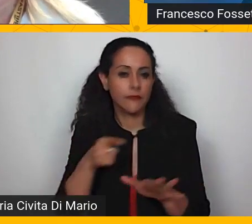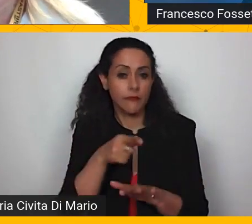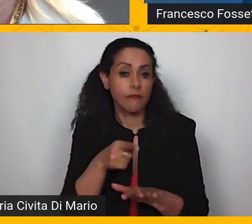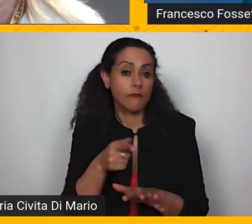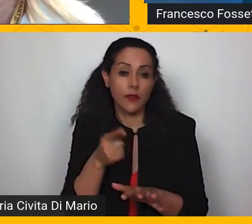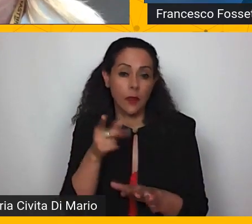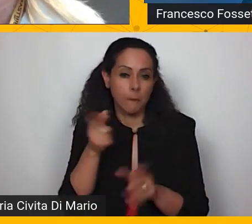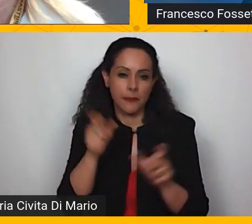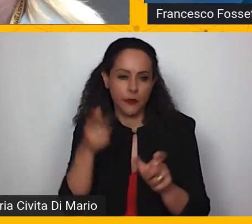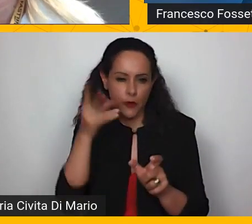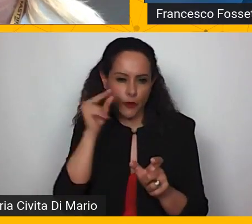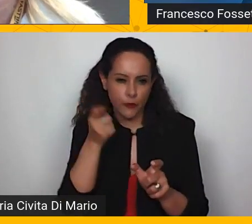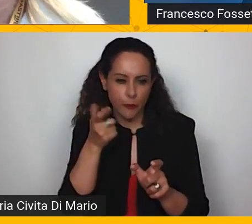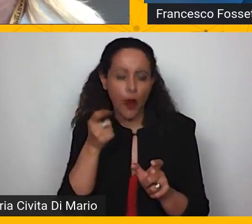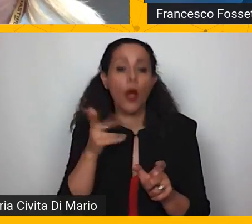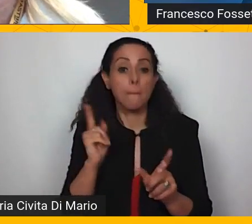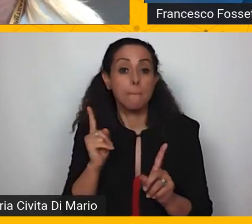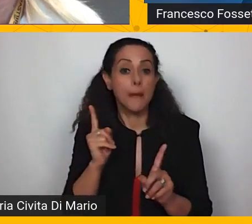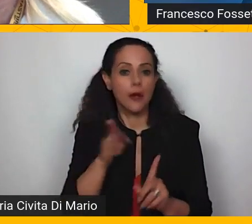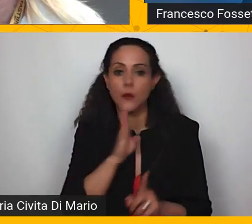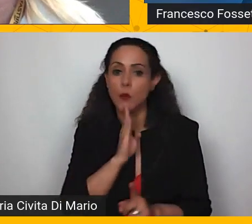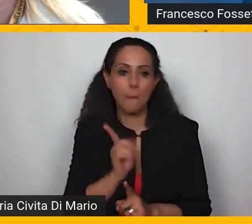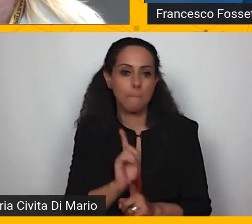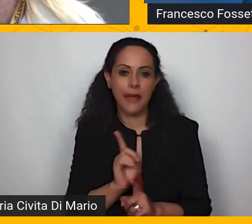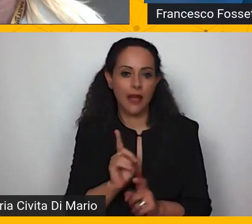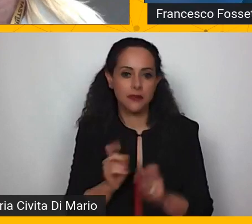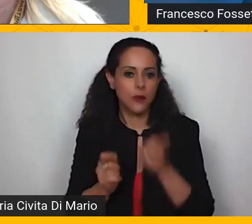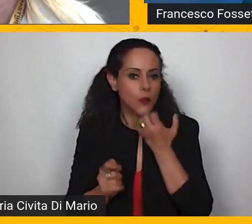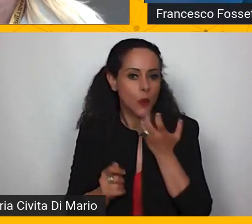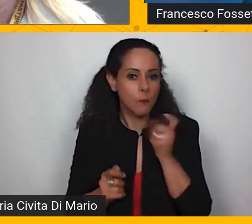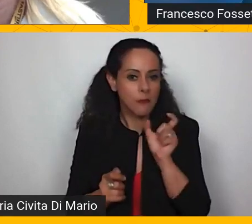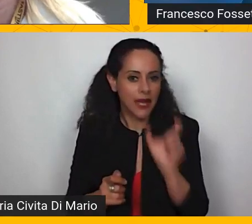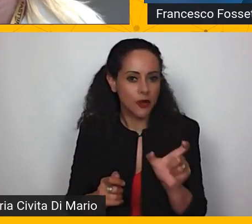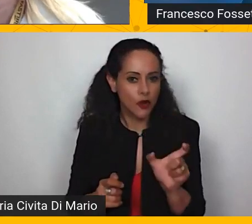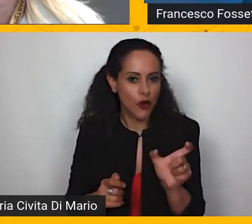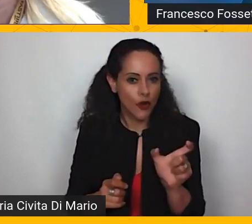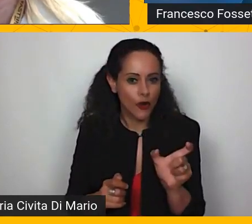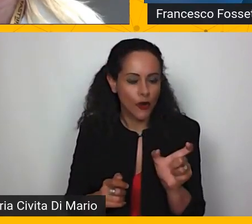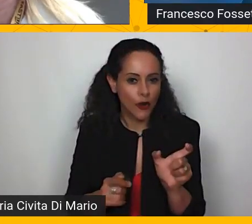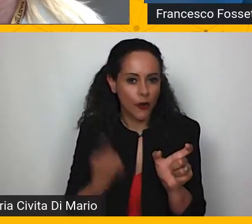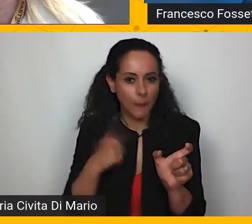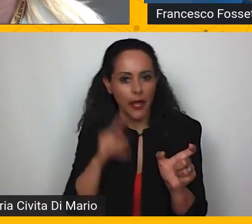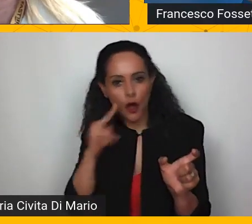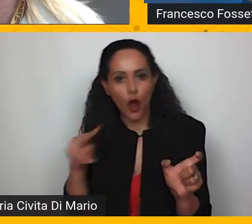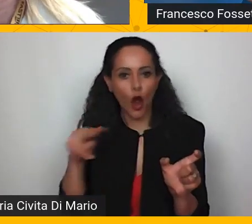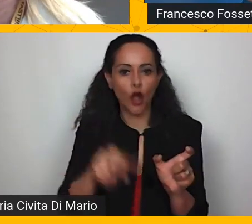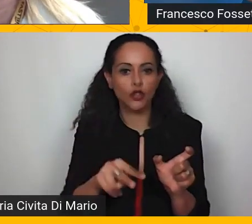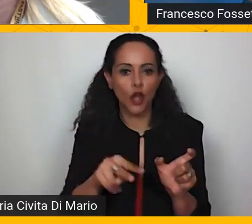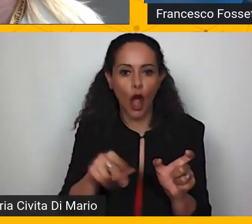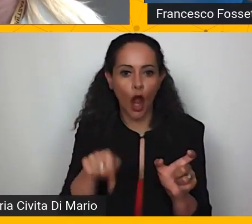sempre di più però è importante sapere che non basta quel